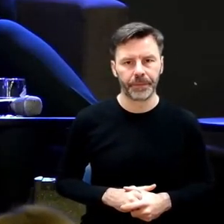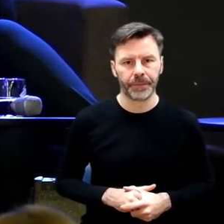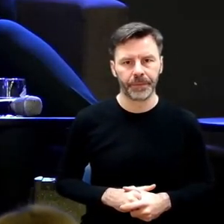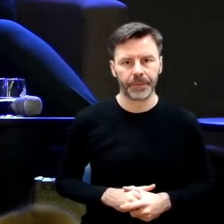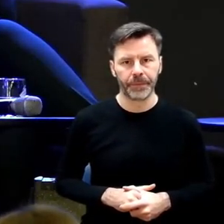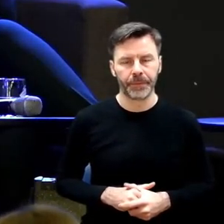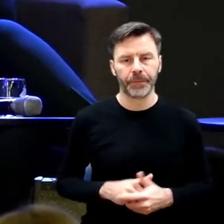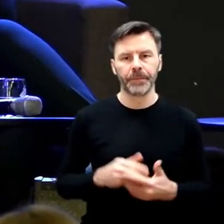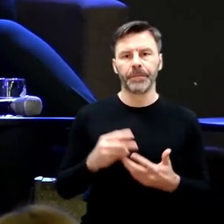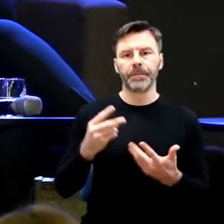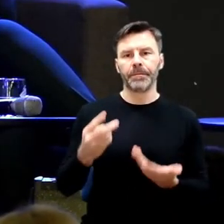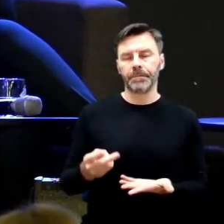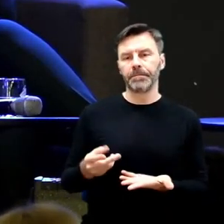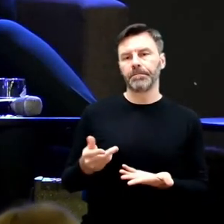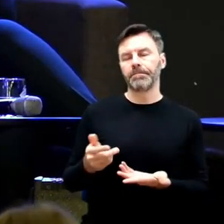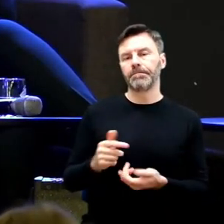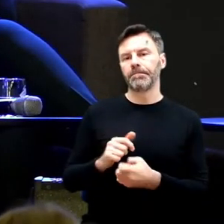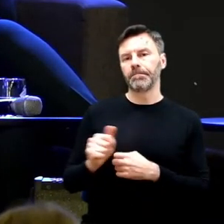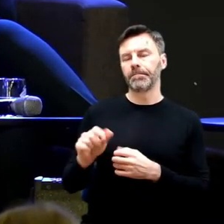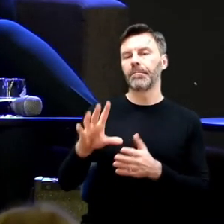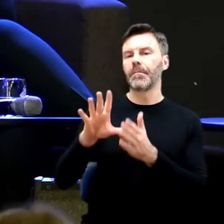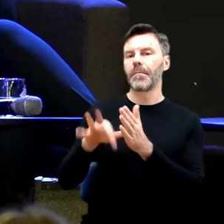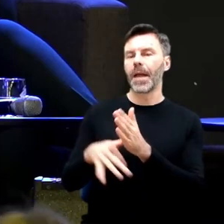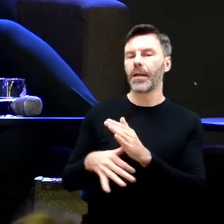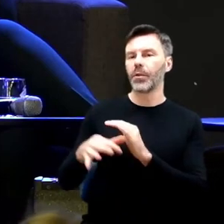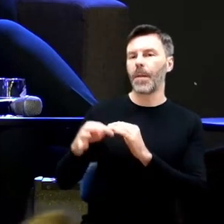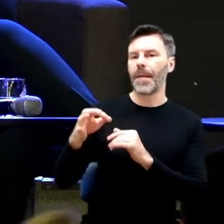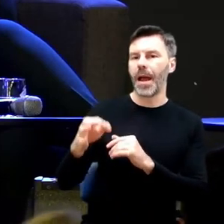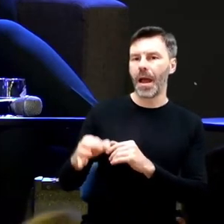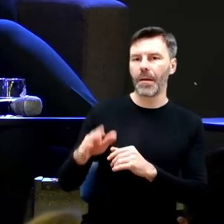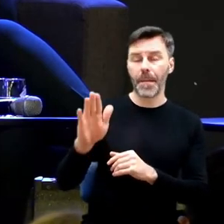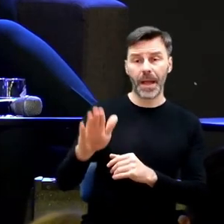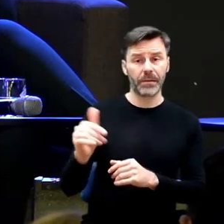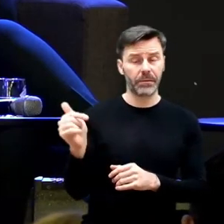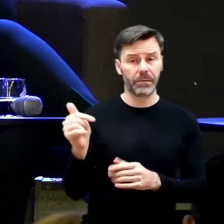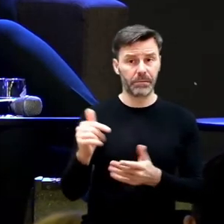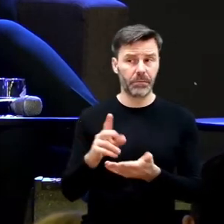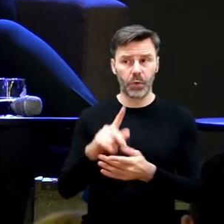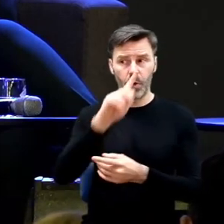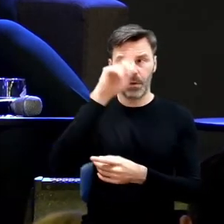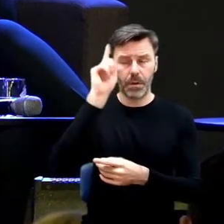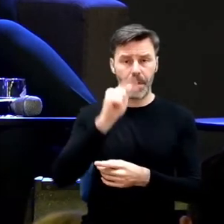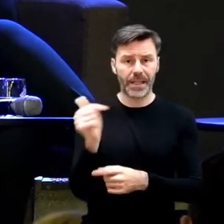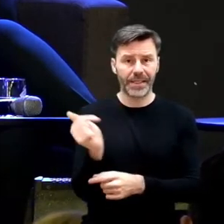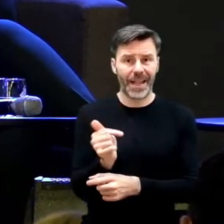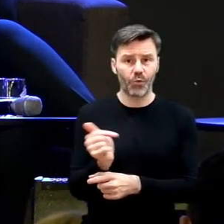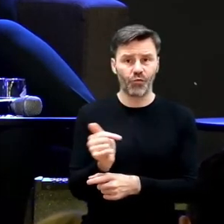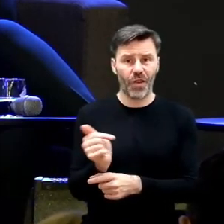takich małych miast i mają zadłużenie na poziomie kilkudziesięciu tysięcy, mogliśmy przenieść do budynku socjalnego,